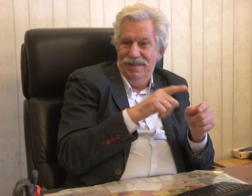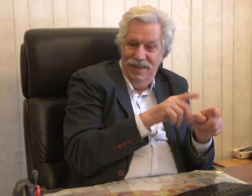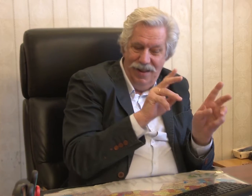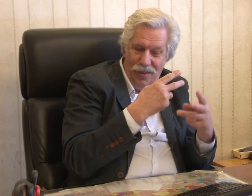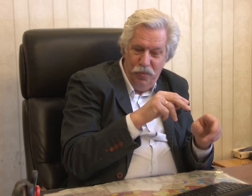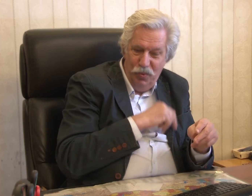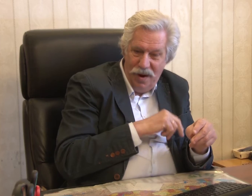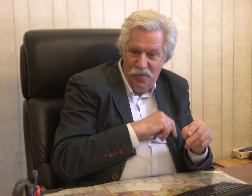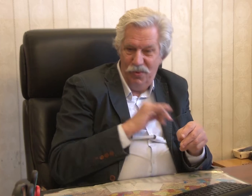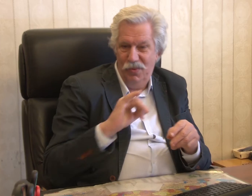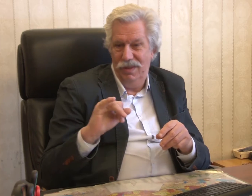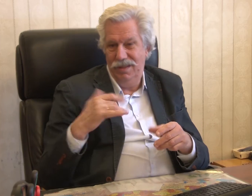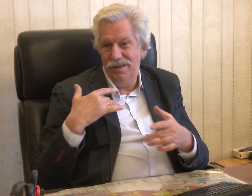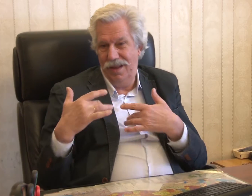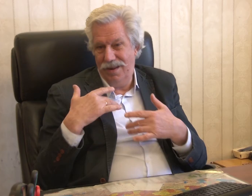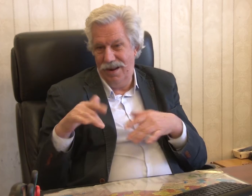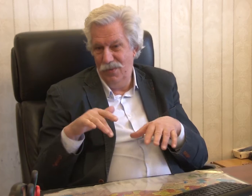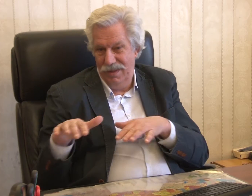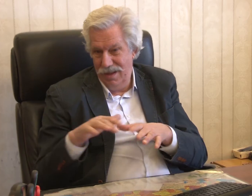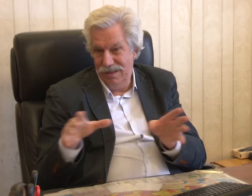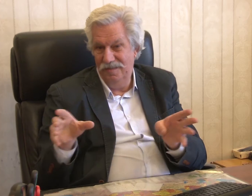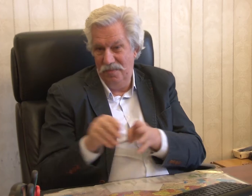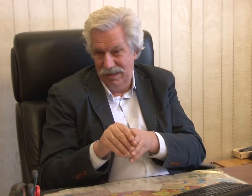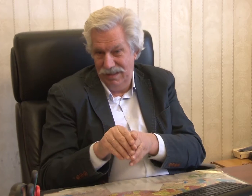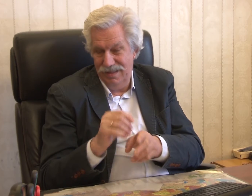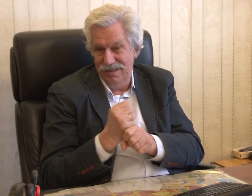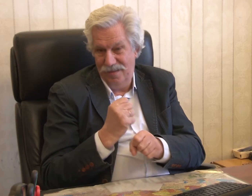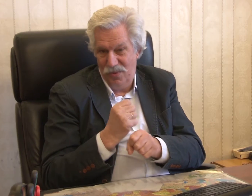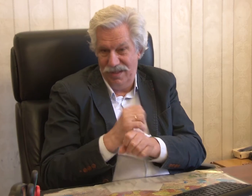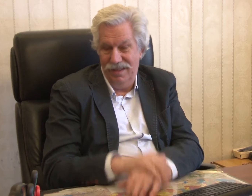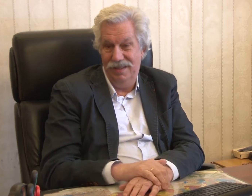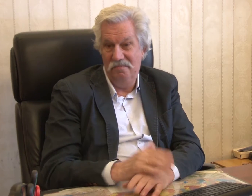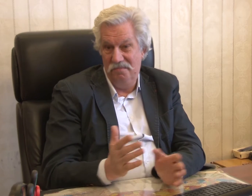клубную работу и театральную деятельность.